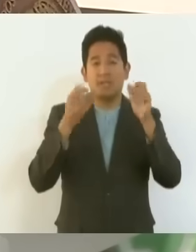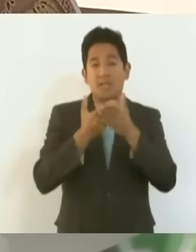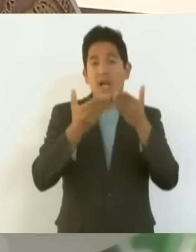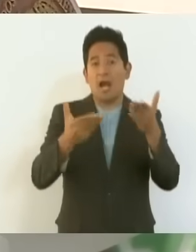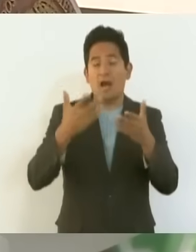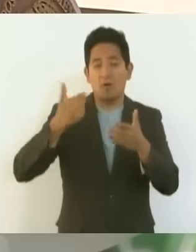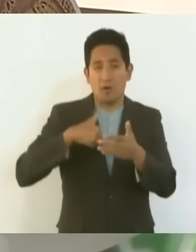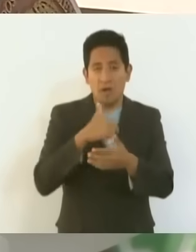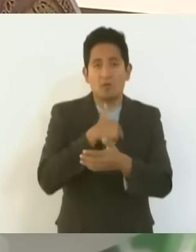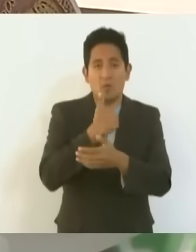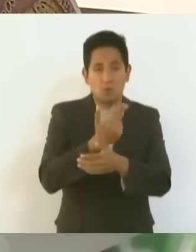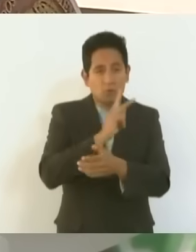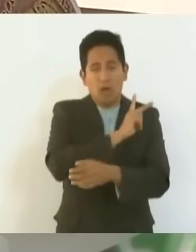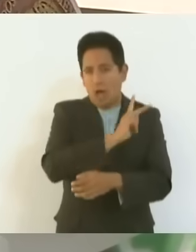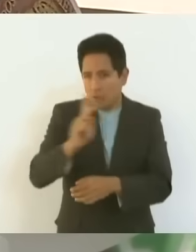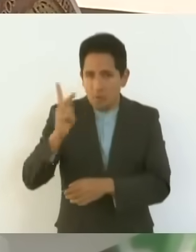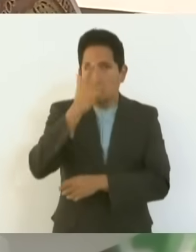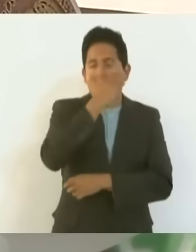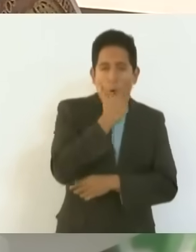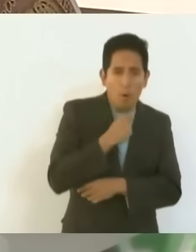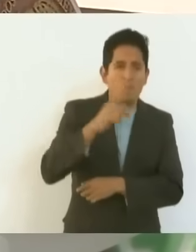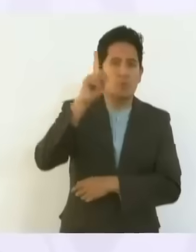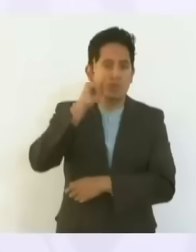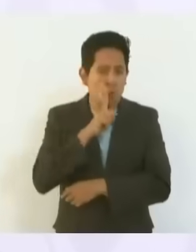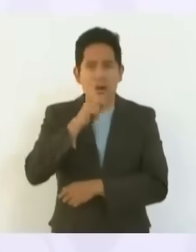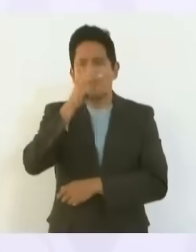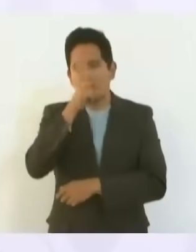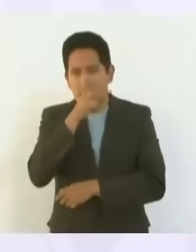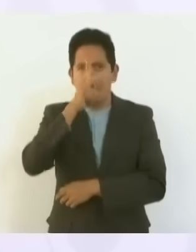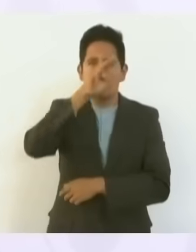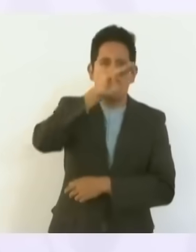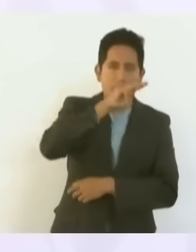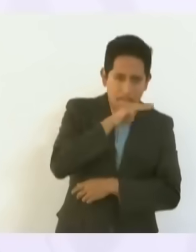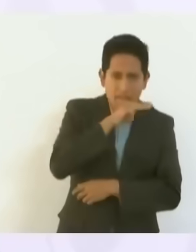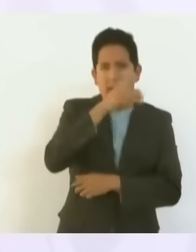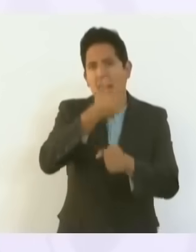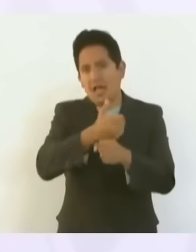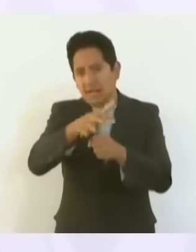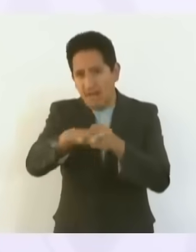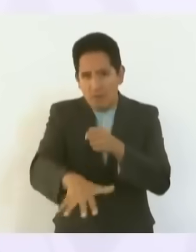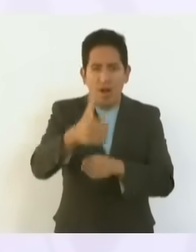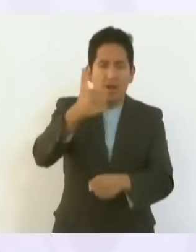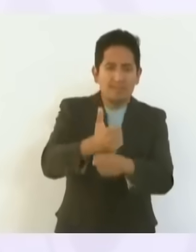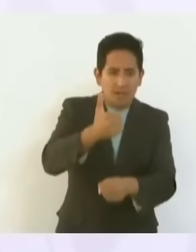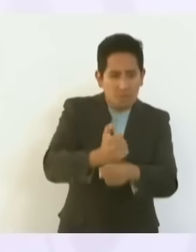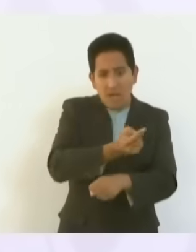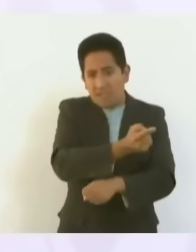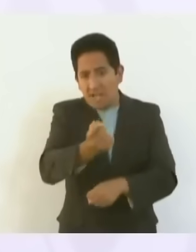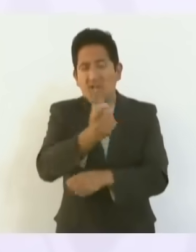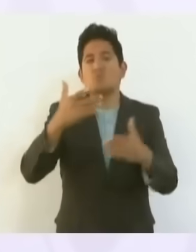gracias a los hombres, a las mujeres, a las madres y abuelas que confiaron en el desarme voluntario,